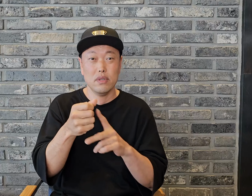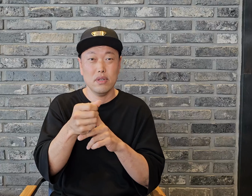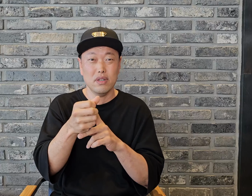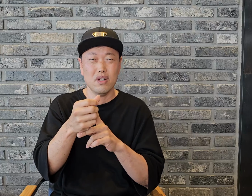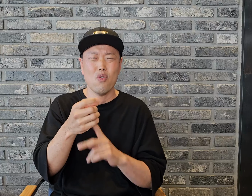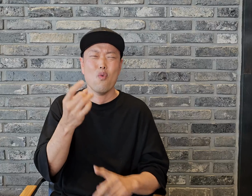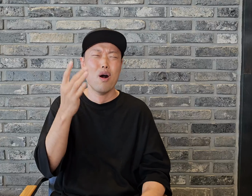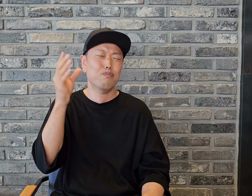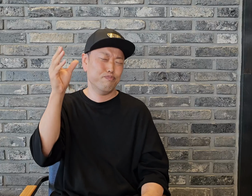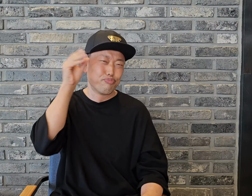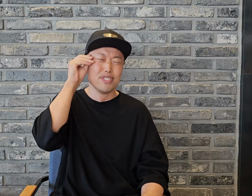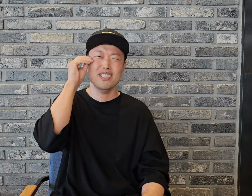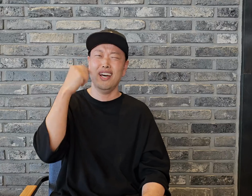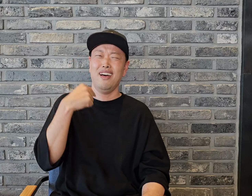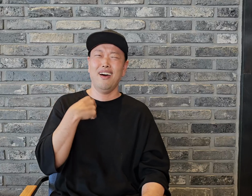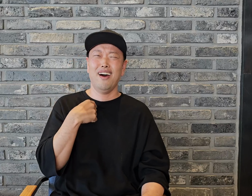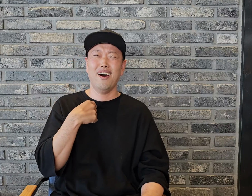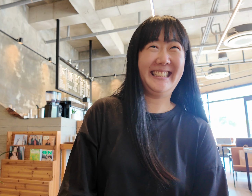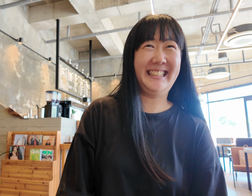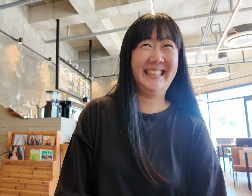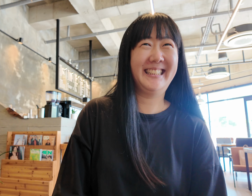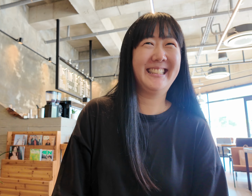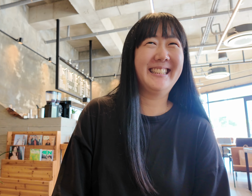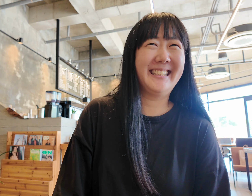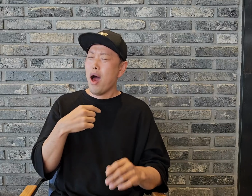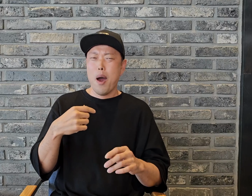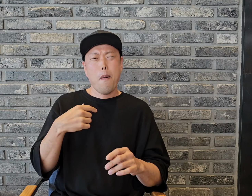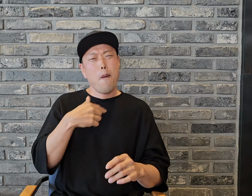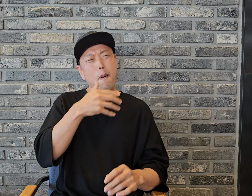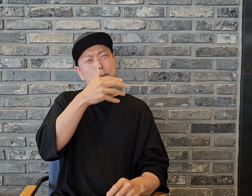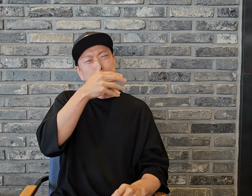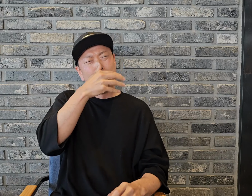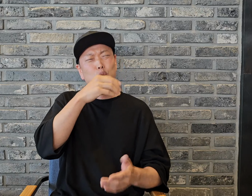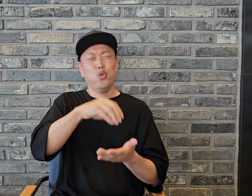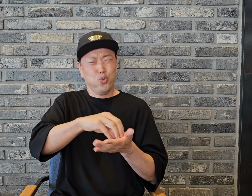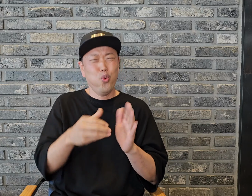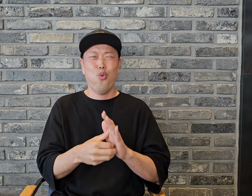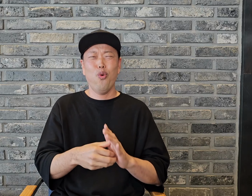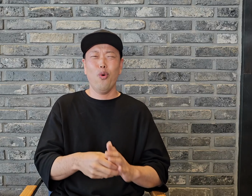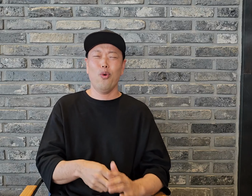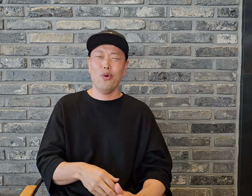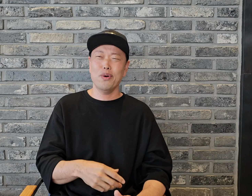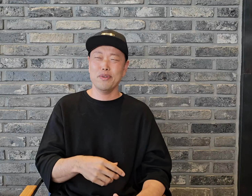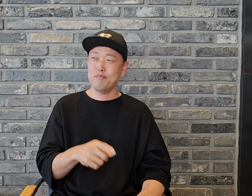저 초등학교 때 진짜 무식했는데요 하하핫 바보라고 불릴 정도로 그랬었는데